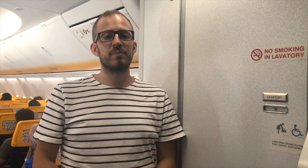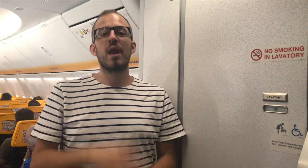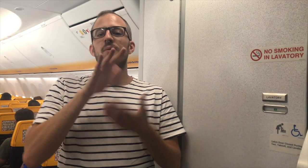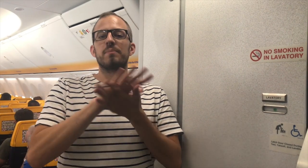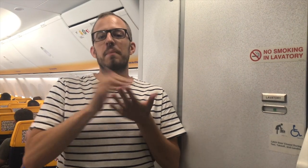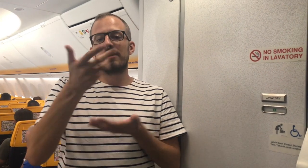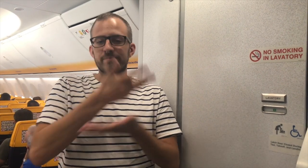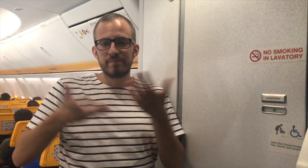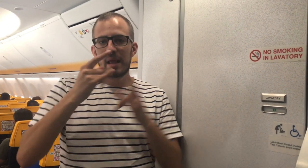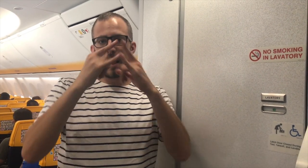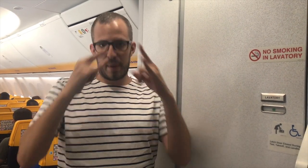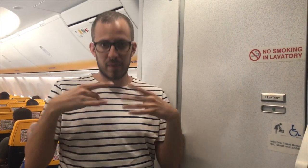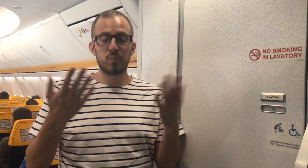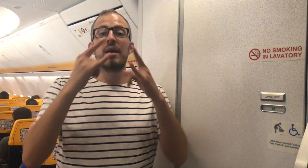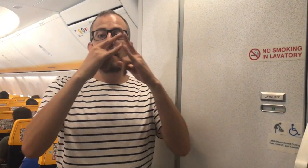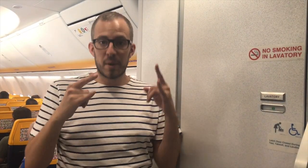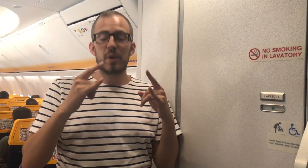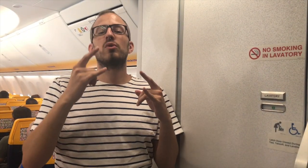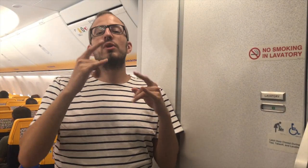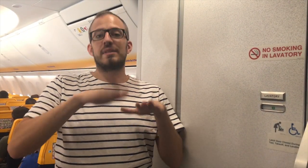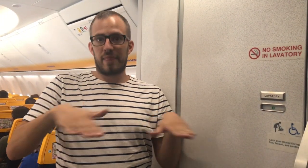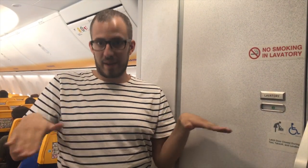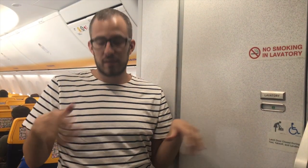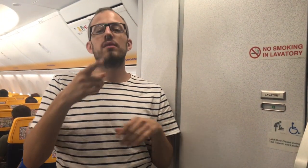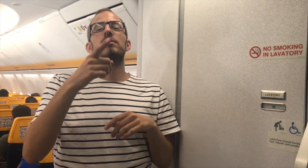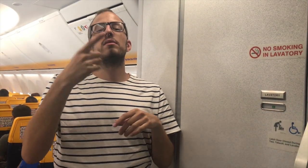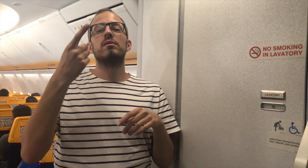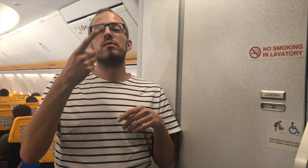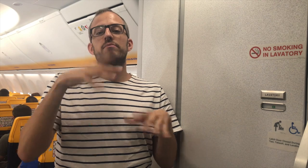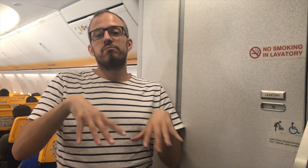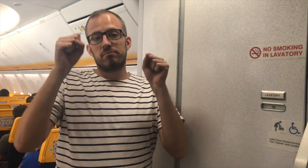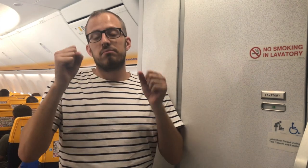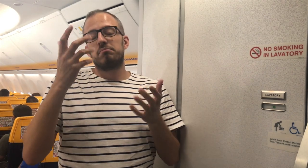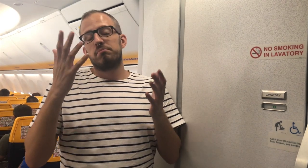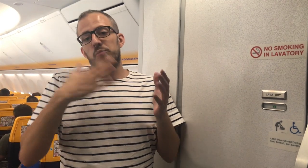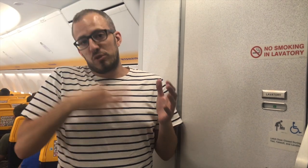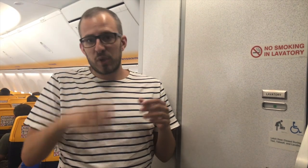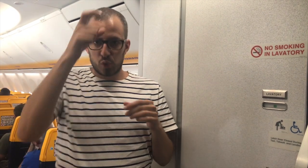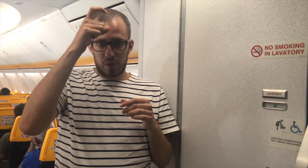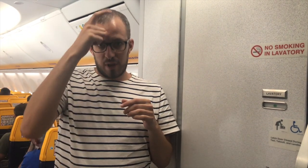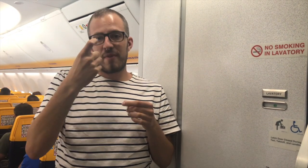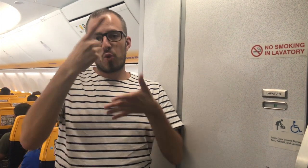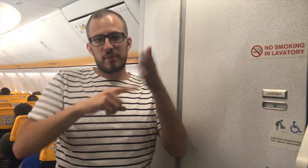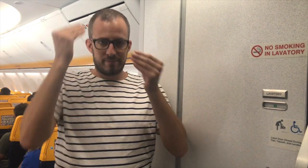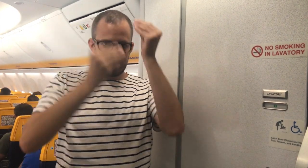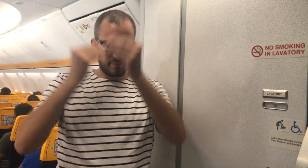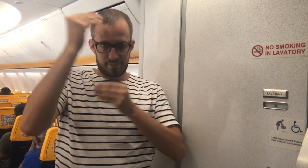acerca del EUDY Children Camp, este mes se determinará si Turquía asume la organización.